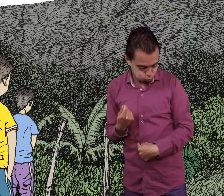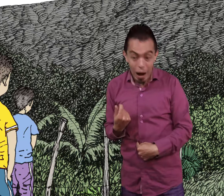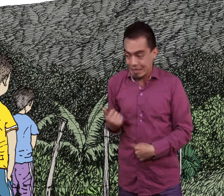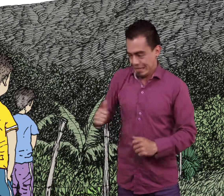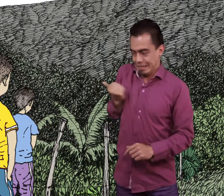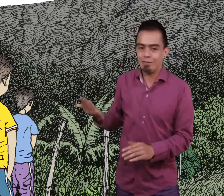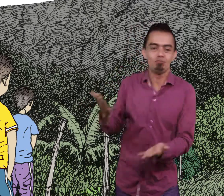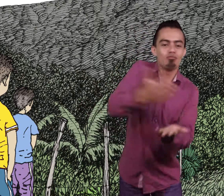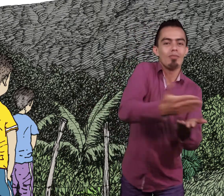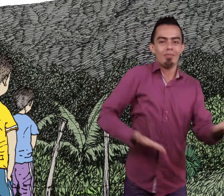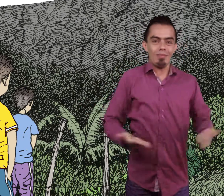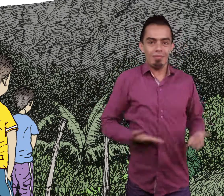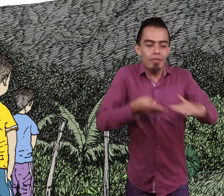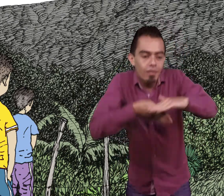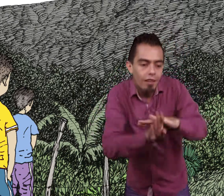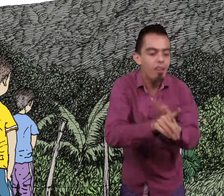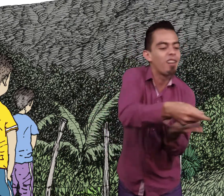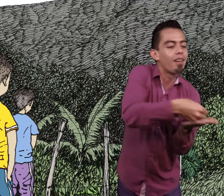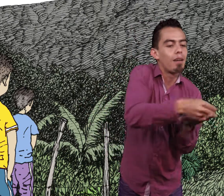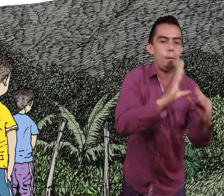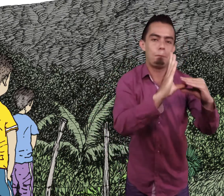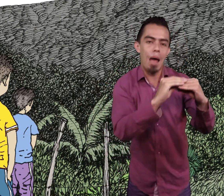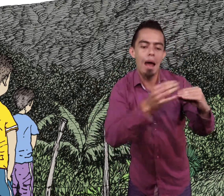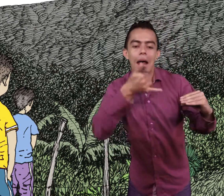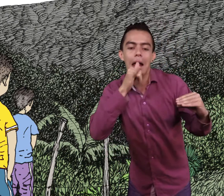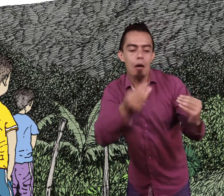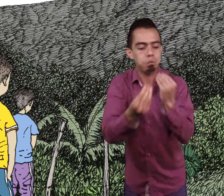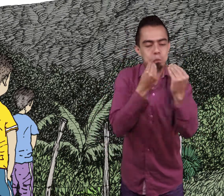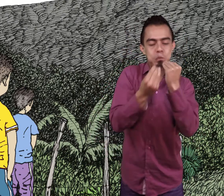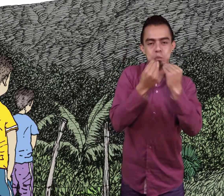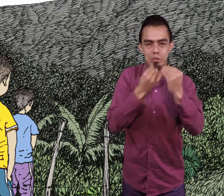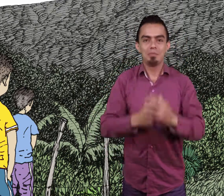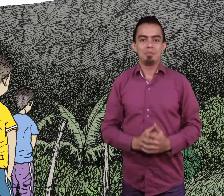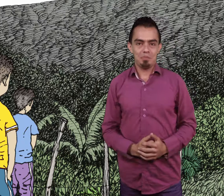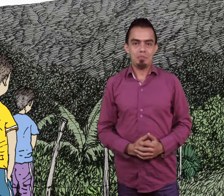Las personas de las fincas siempre debían tomar un bus